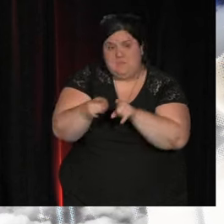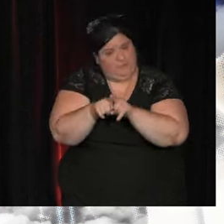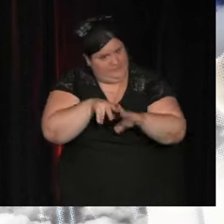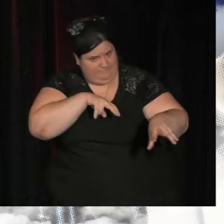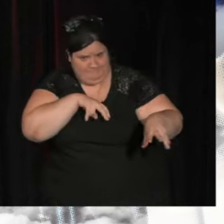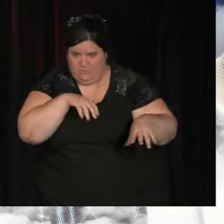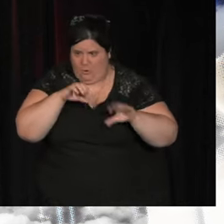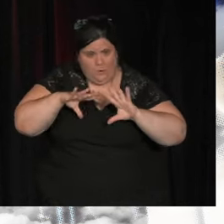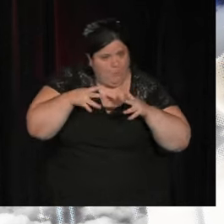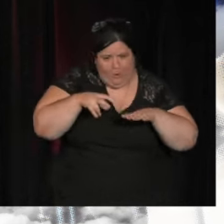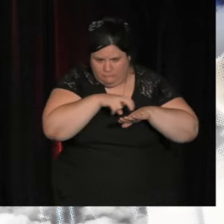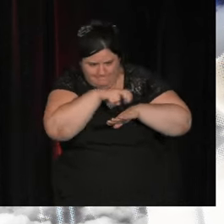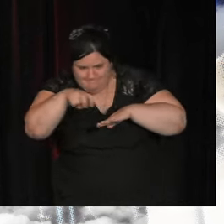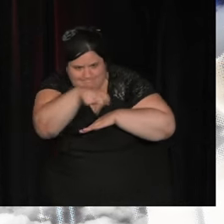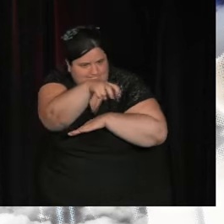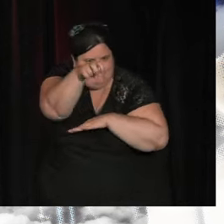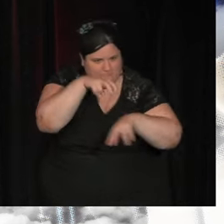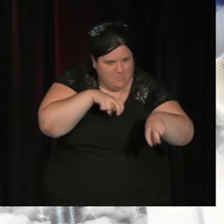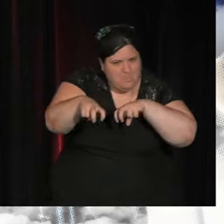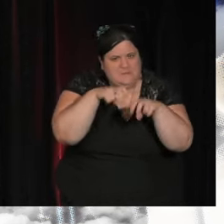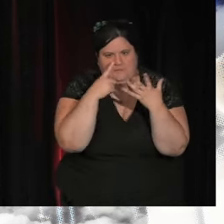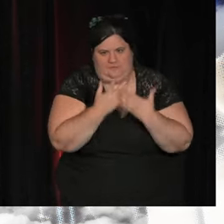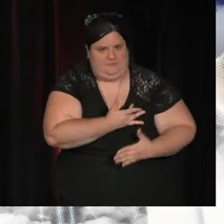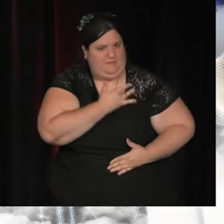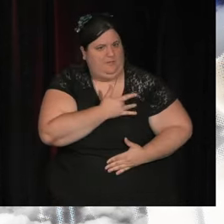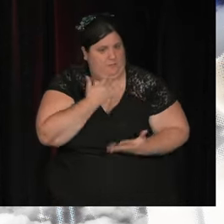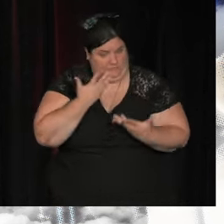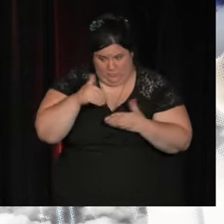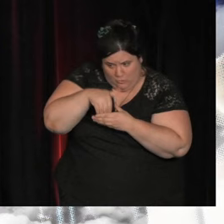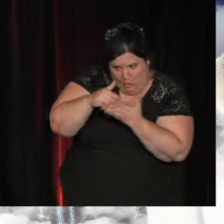On l'a dit, les différents modes de jeu, ce sont des modes de jeu qui sont